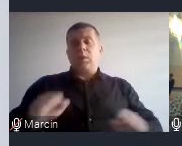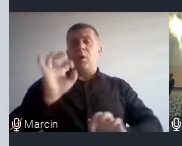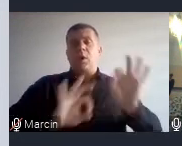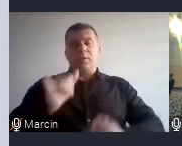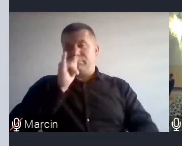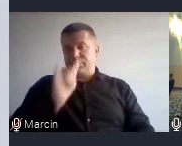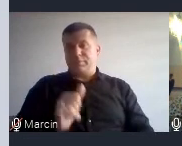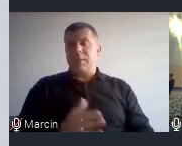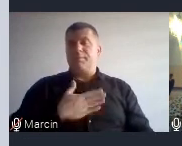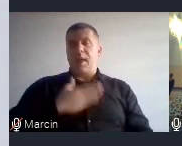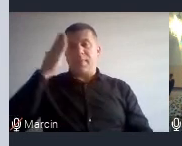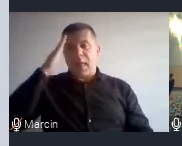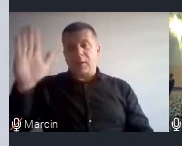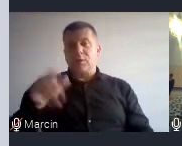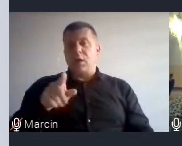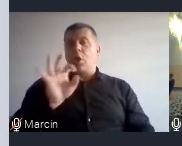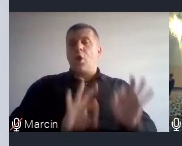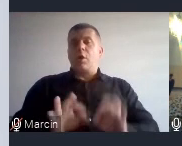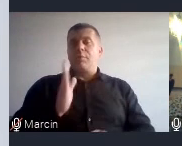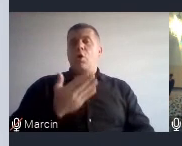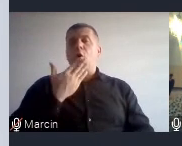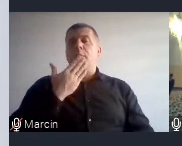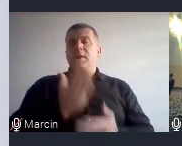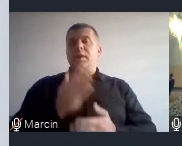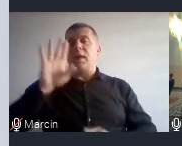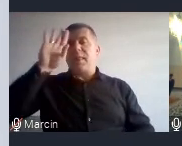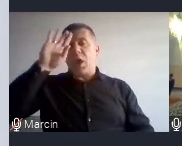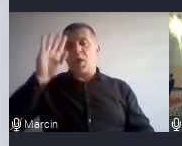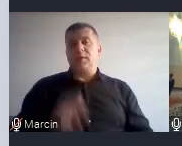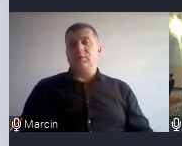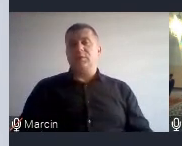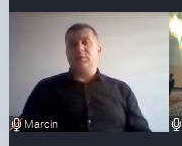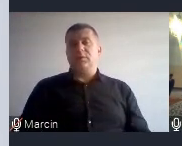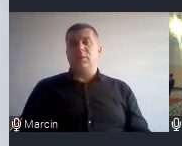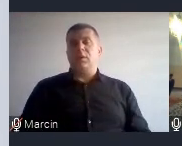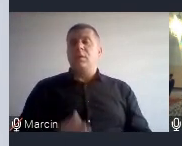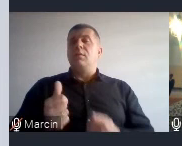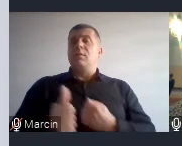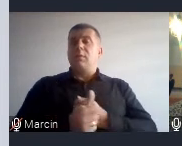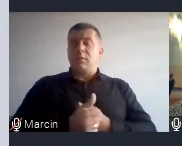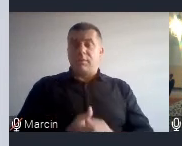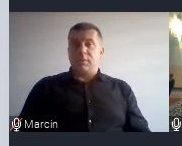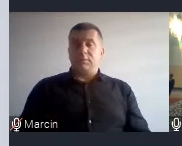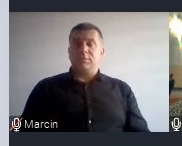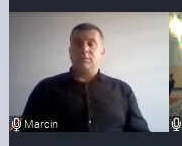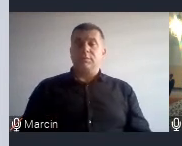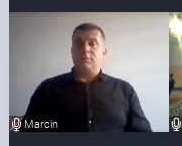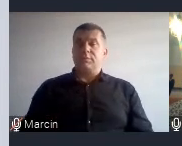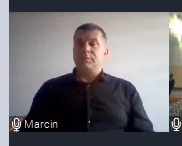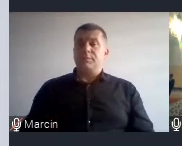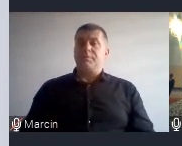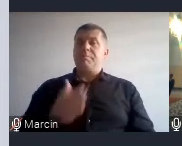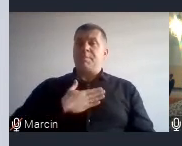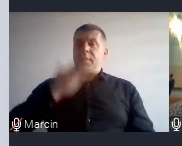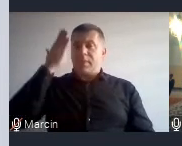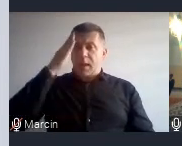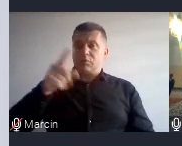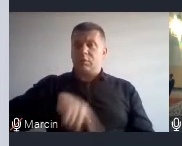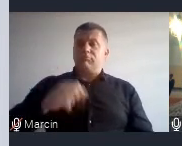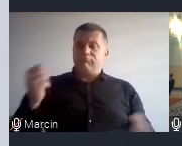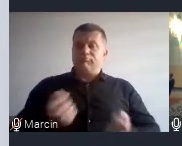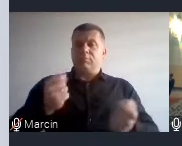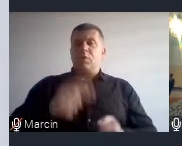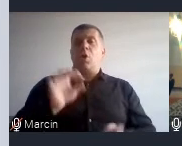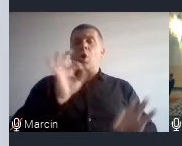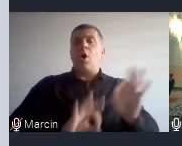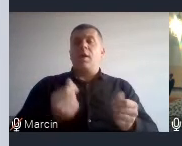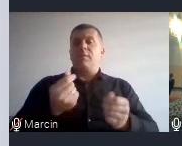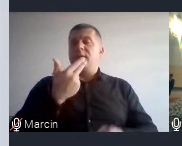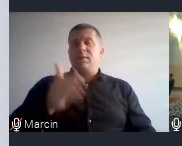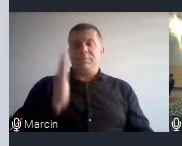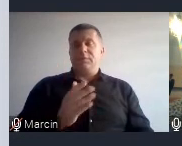Mam nadzieję, że o korektach opowiadam Państwu czysto teoretycznie, ponieważ mam nadzieję, że Państwu się te korekty finansowe nie zdarzą.